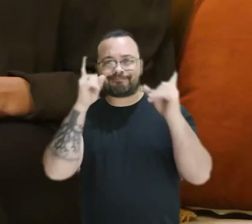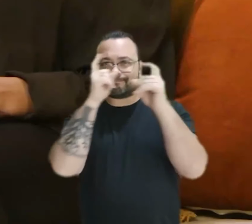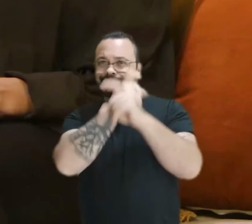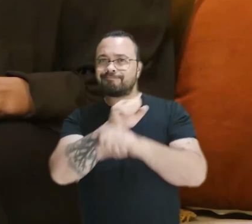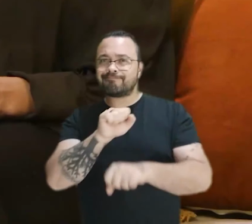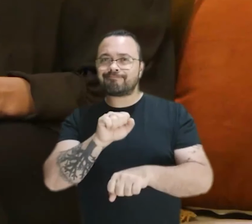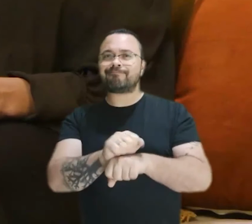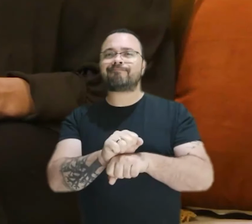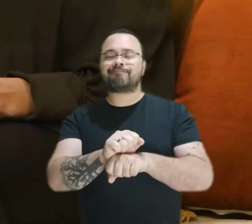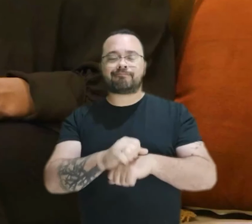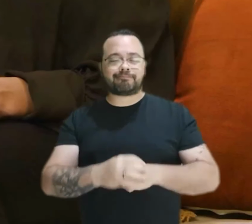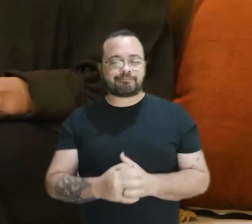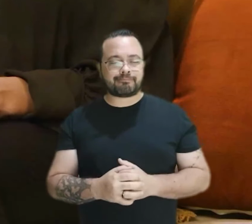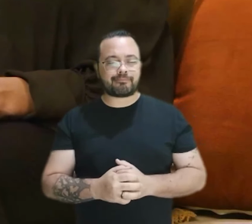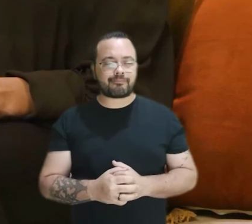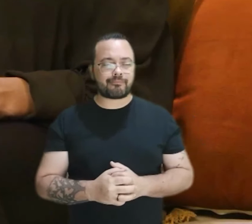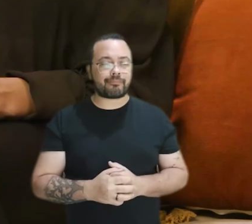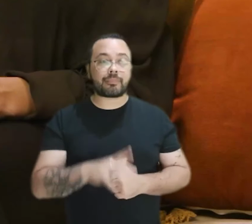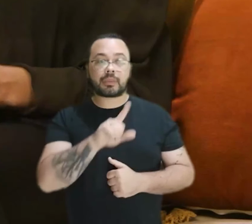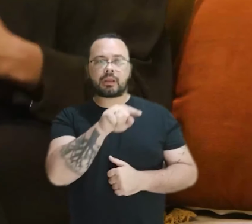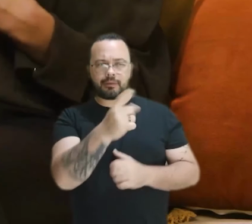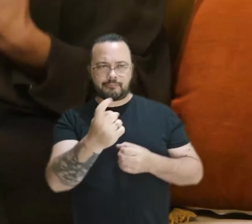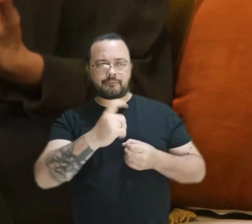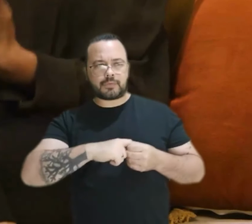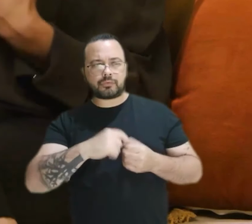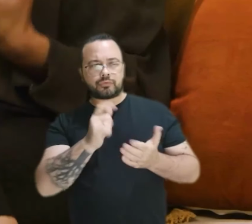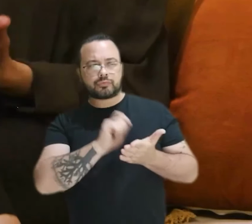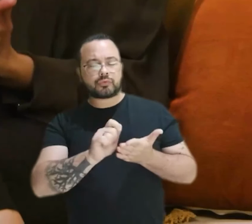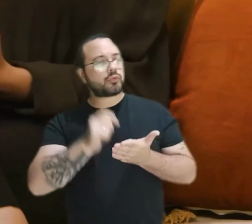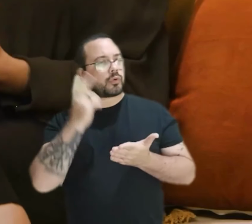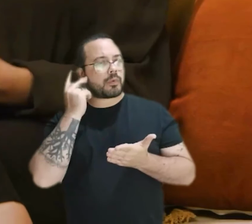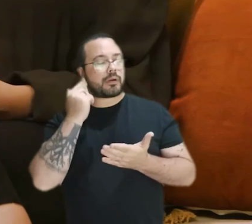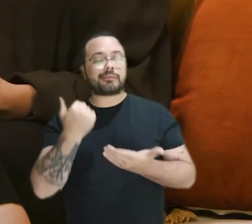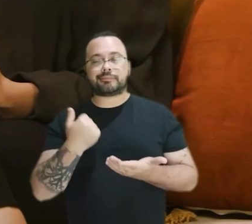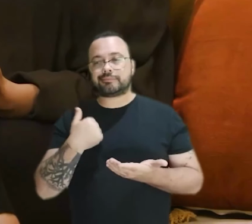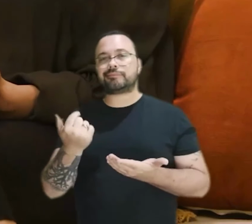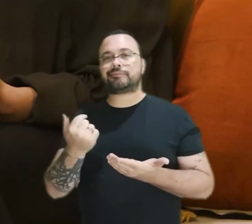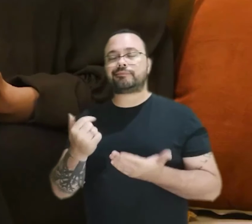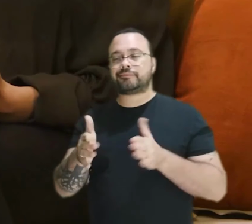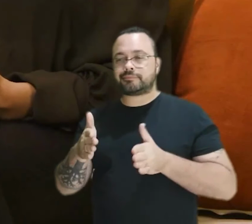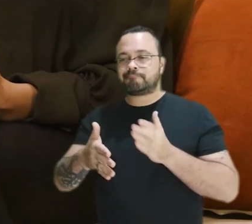Você parou de escrever? Ou voltou... Não, e aí, durante a pandemia, eu escrevi muito prosa, é,